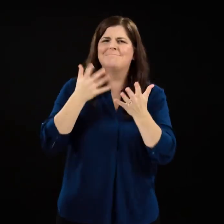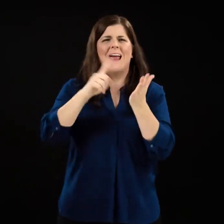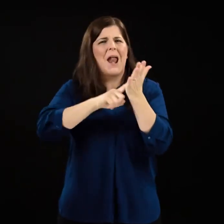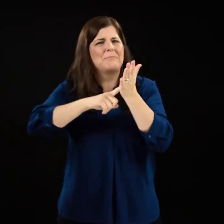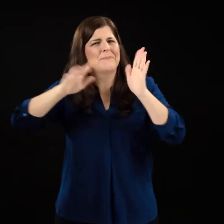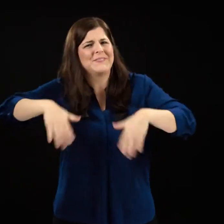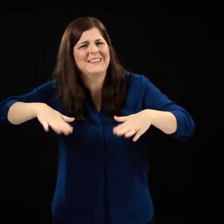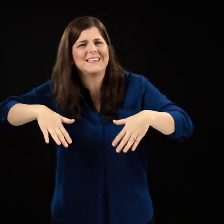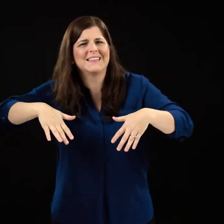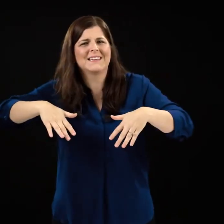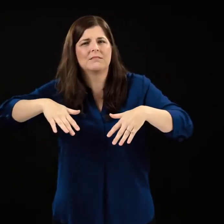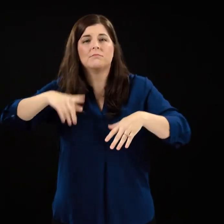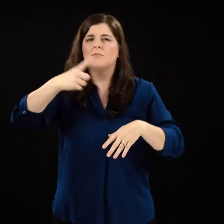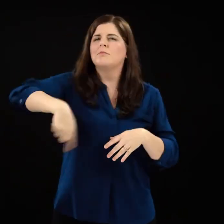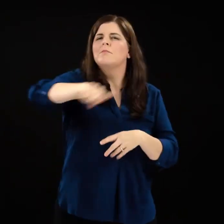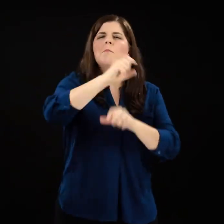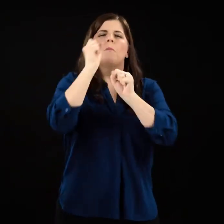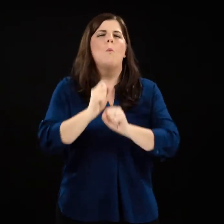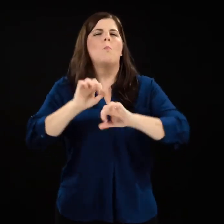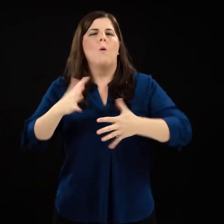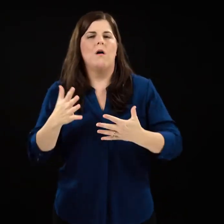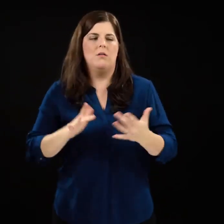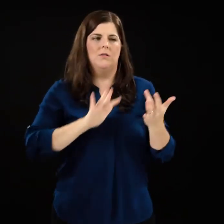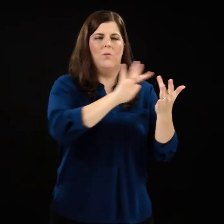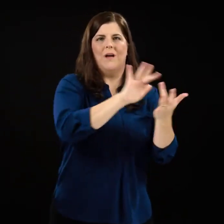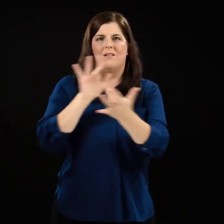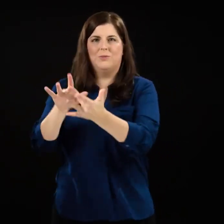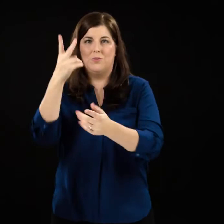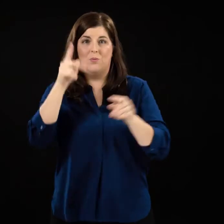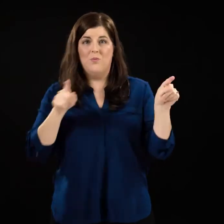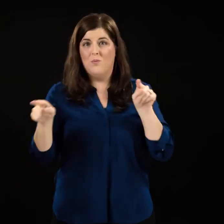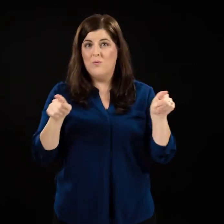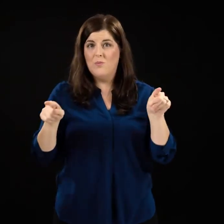Site Web : www.ccts-cprst.ca